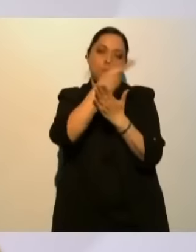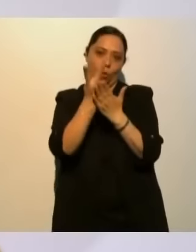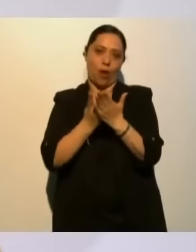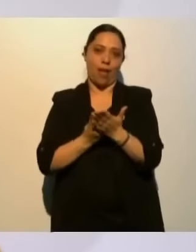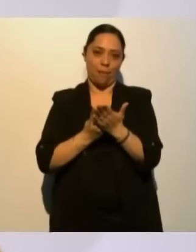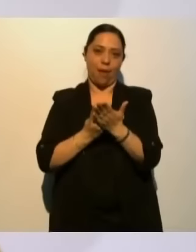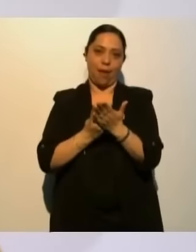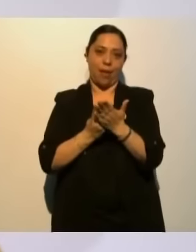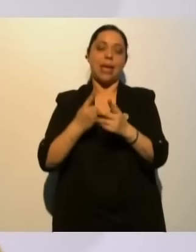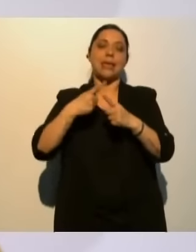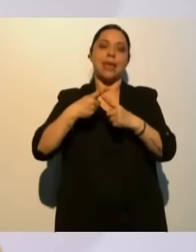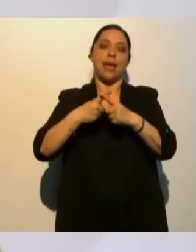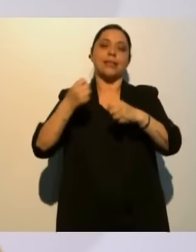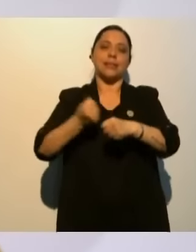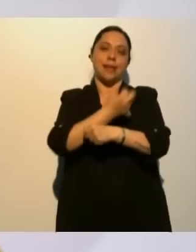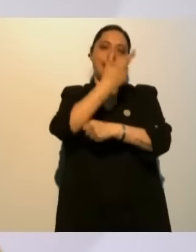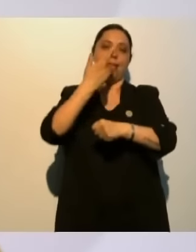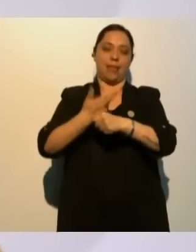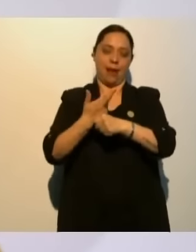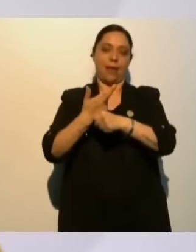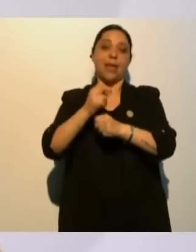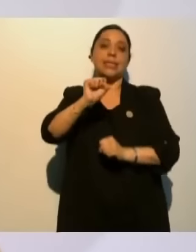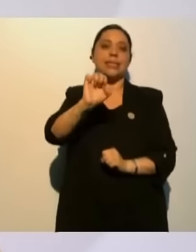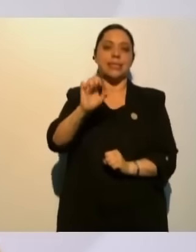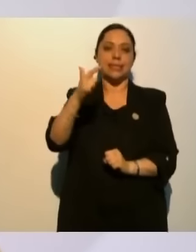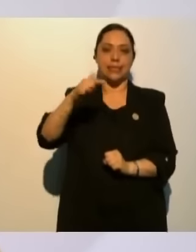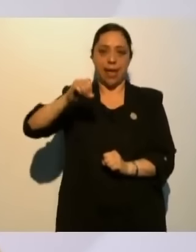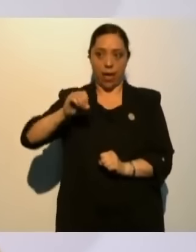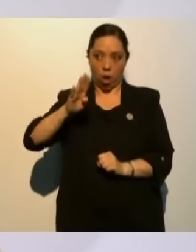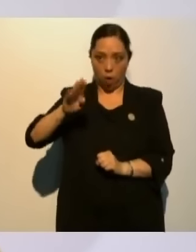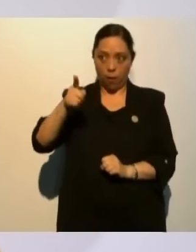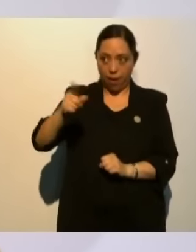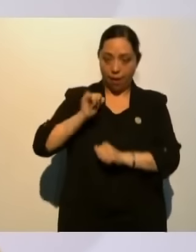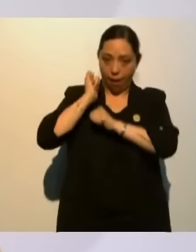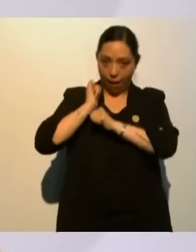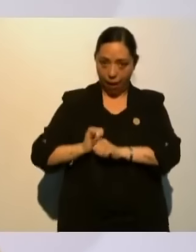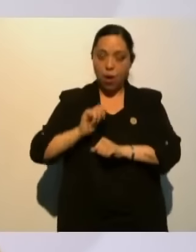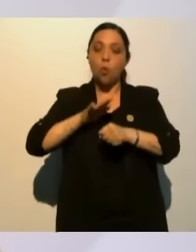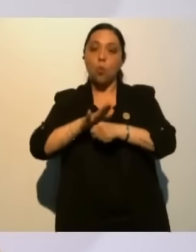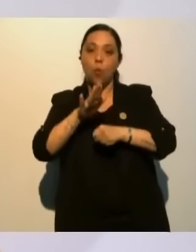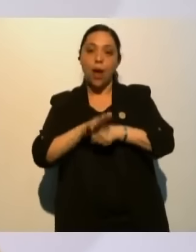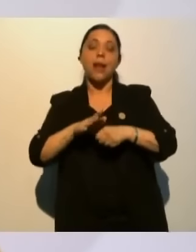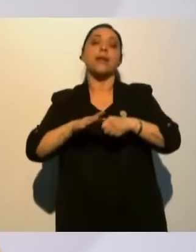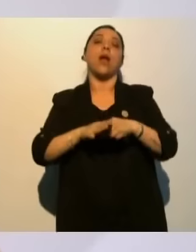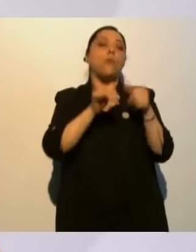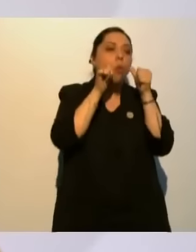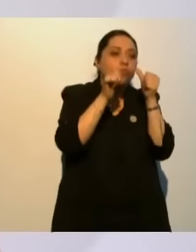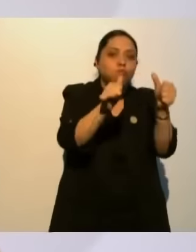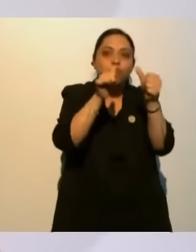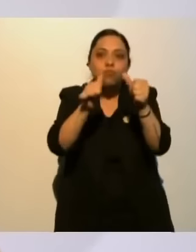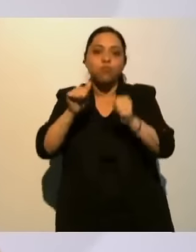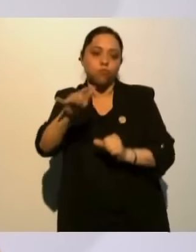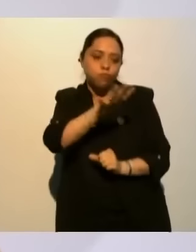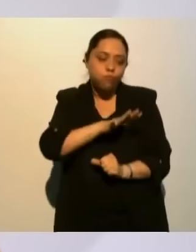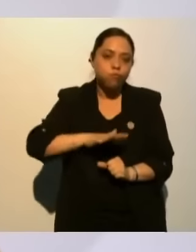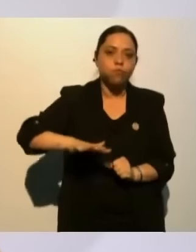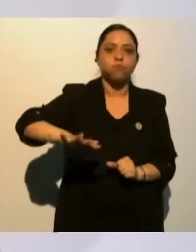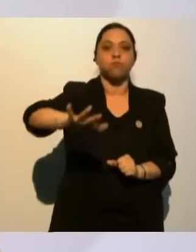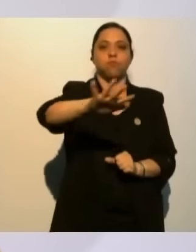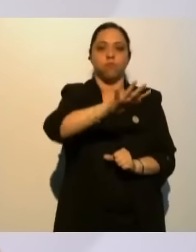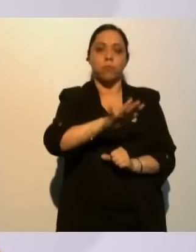la secretaría de gobernación en donde se atiende a la población desde abajo yendo casa por casa